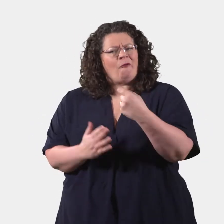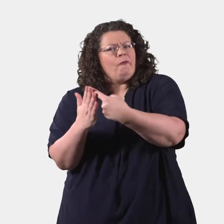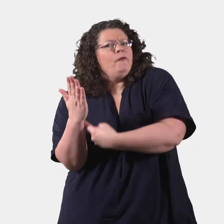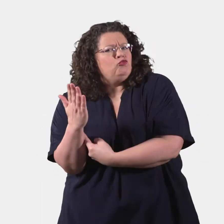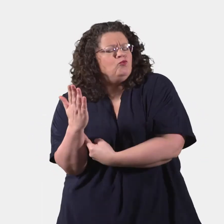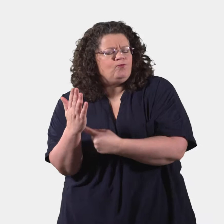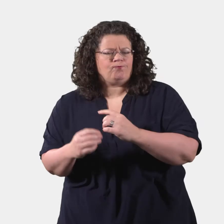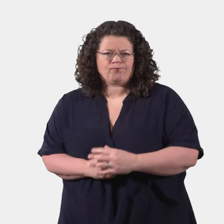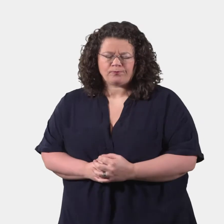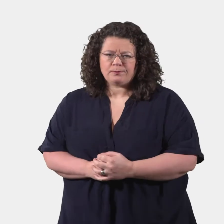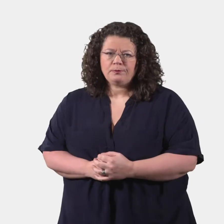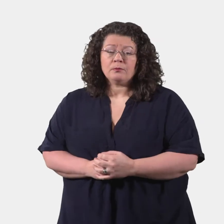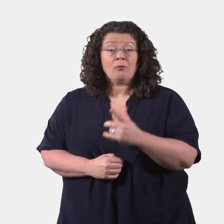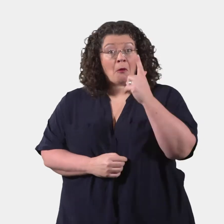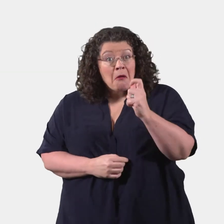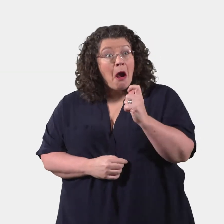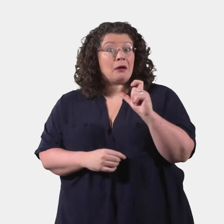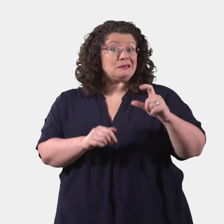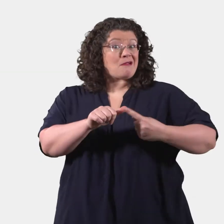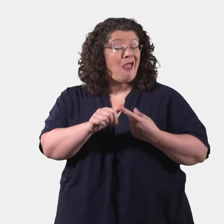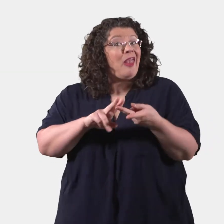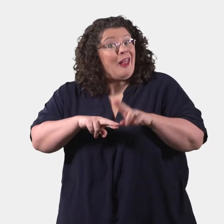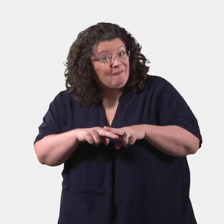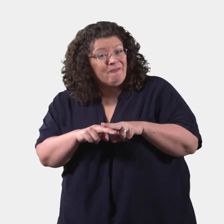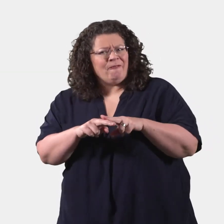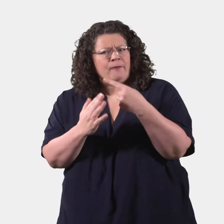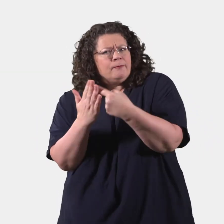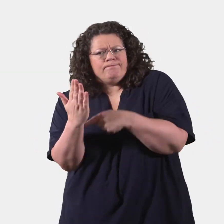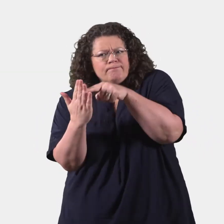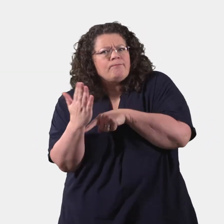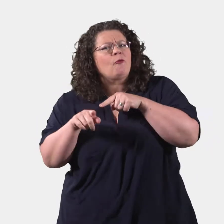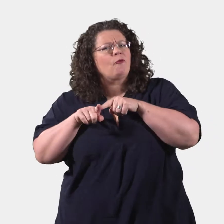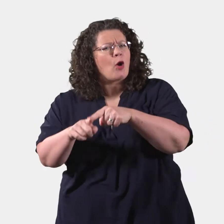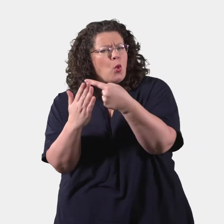Efallai y gallwch chi gael Lwfans Gofalwyr: